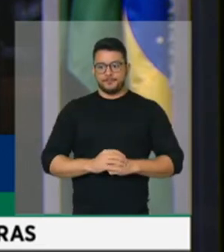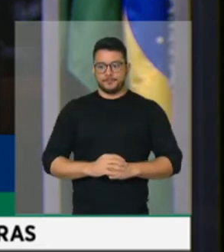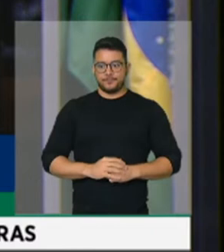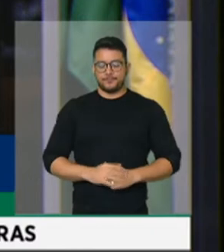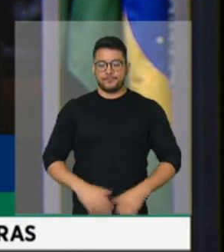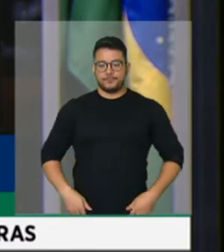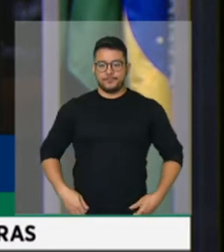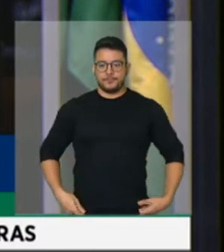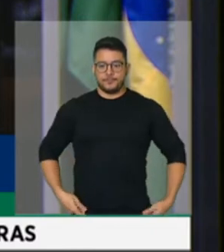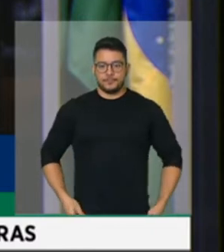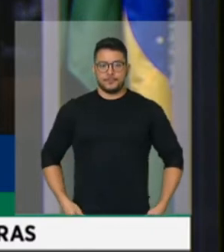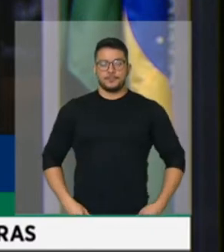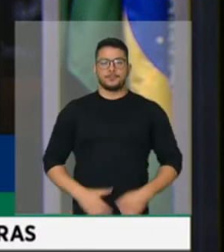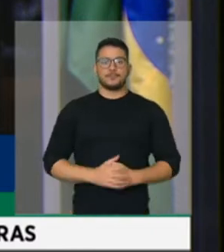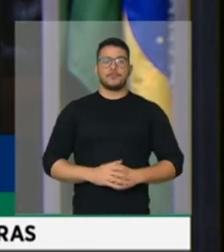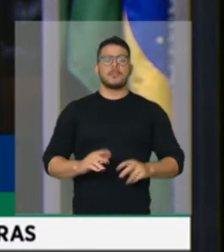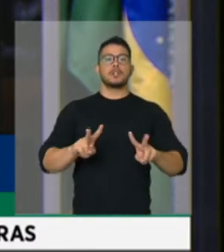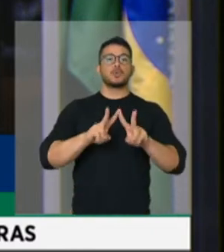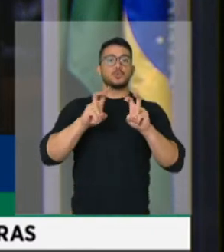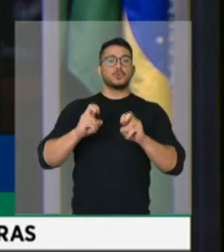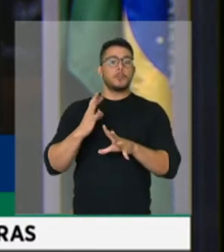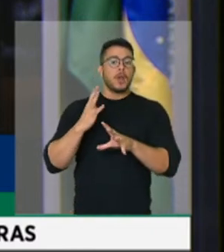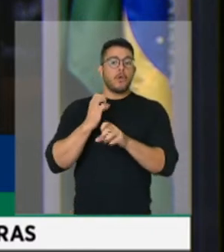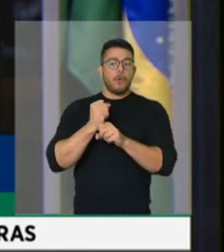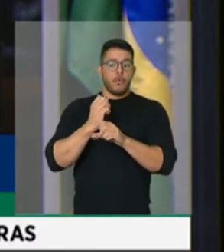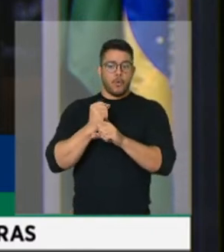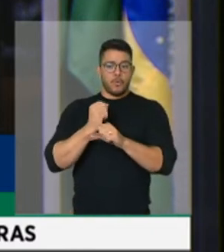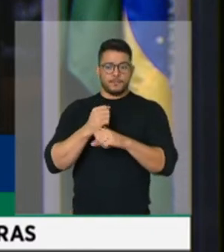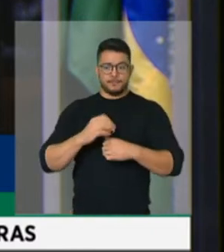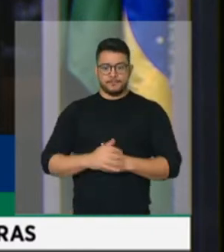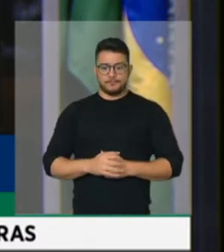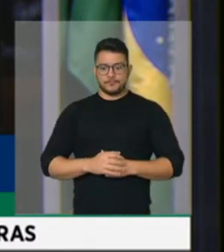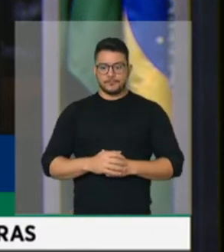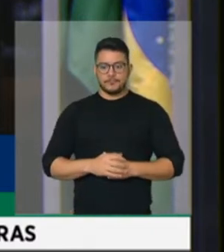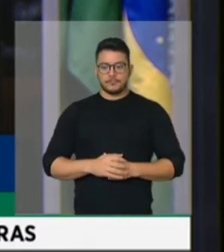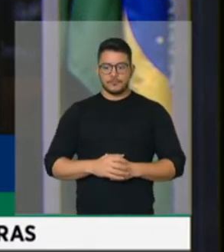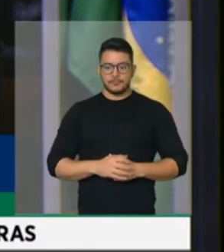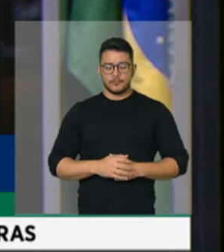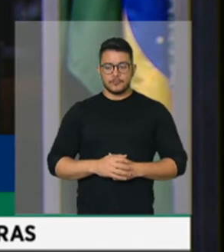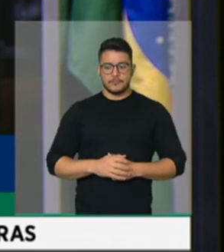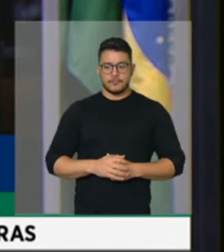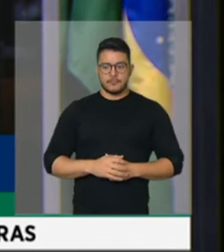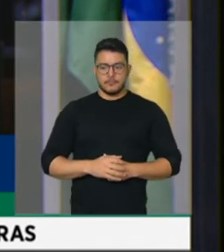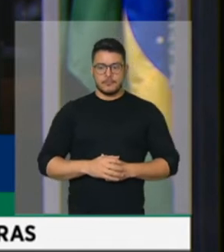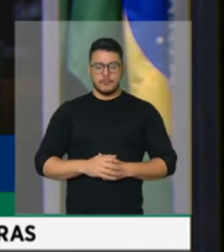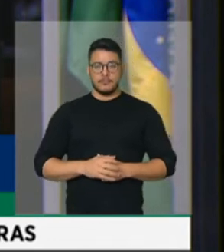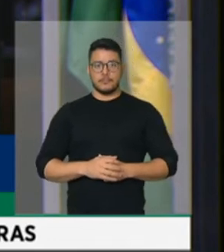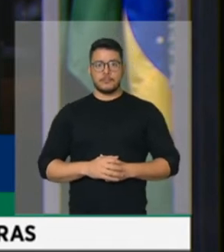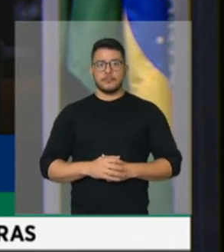ADIANTE. DA COMPATIBILIDADE E ADEQUAÇÃO FINANCEIRA E ORÇAMENTÁRIA. QUANTO A ADMISSIBILIDADE FINANCEIRA E ORÇAMENTÁRIA DA MEDIDA PROVISÓRIA 1031/2021 E DAS